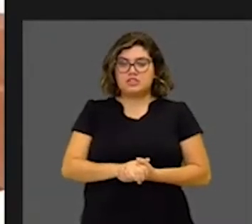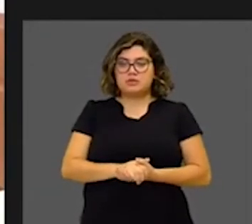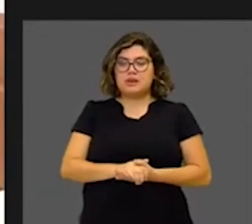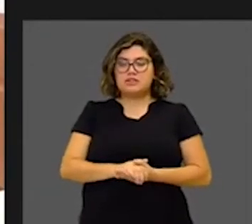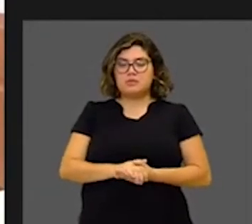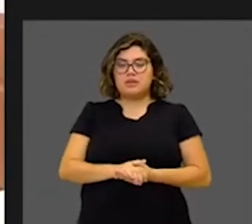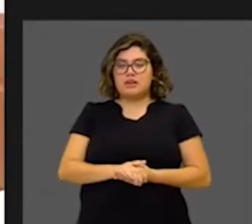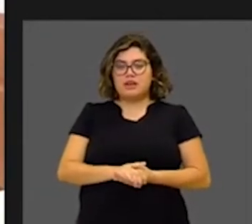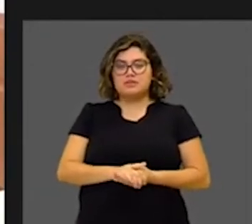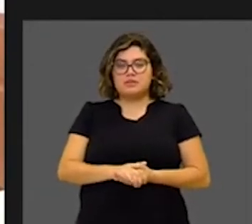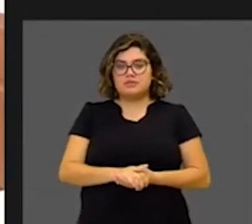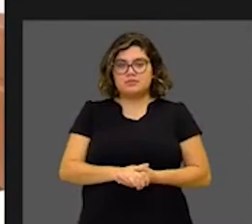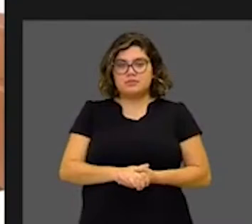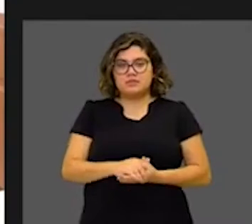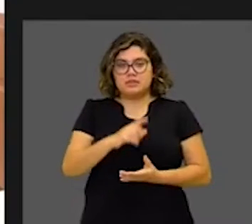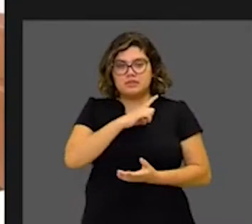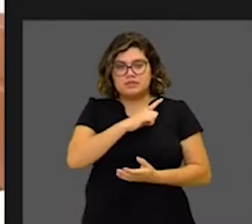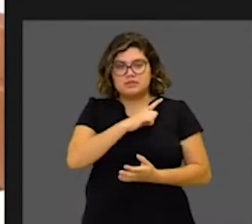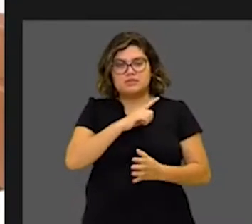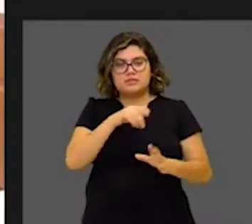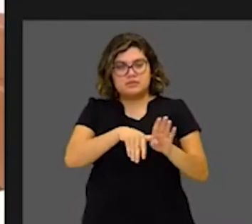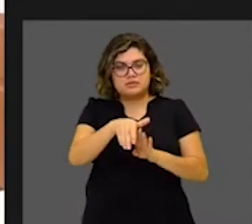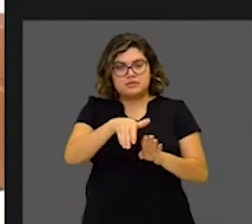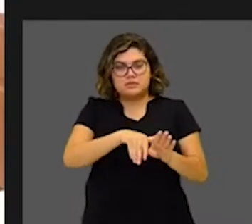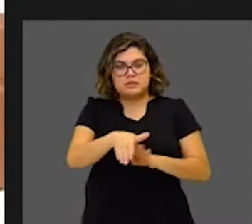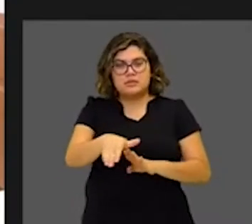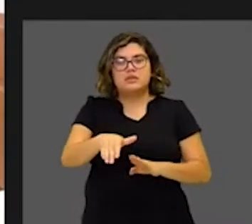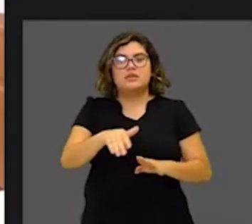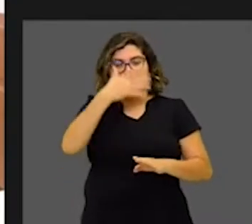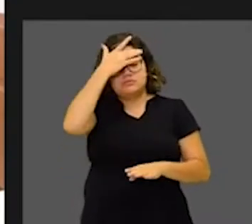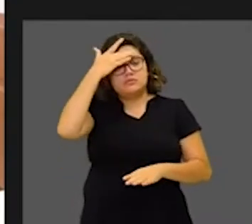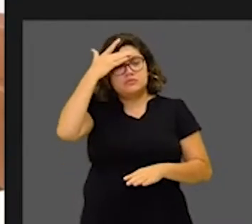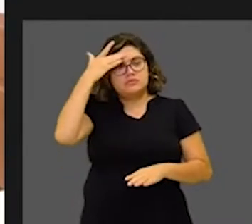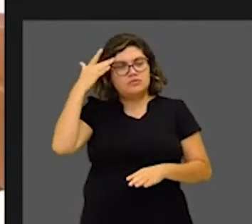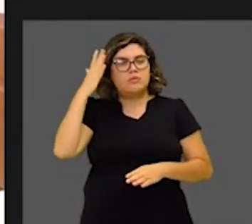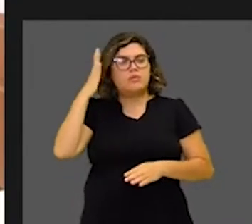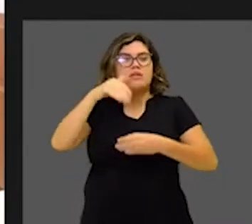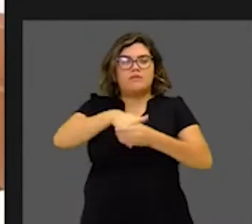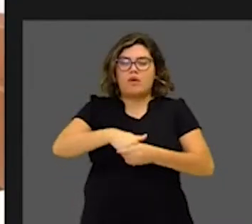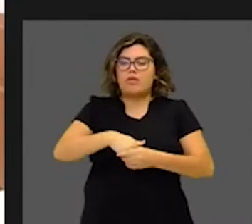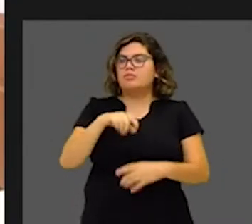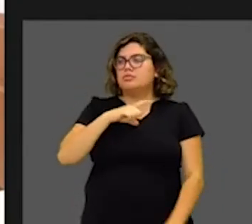preocupação legítima de orientar o eleitor eleitor tenha plena ciência da Escolha que tá fazendo a